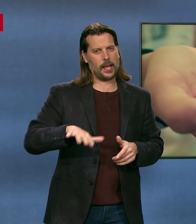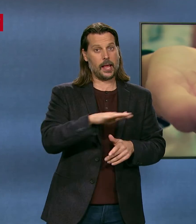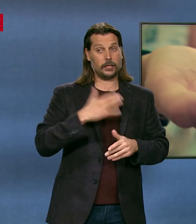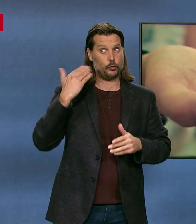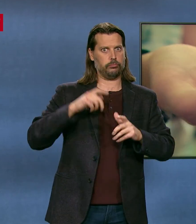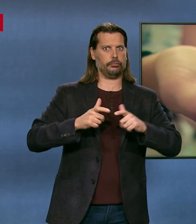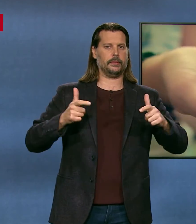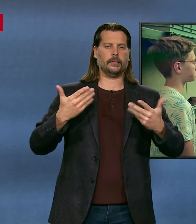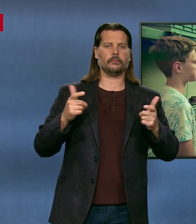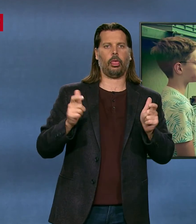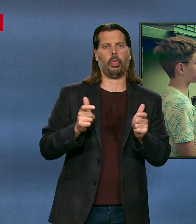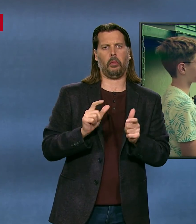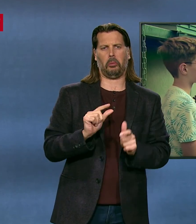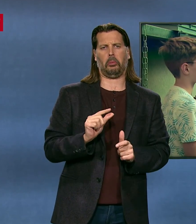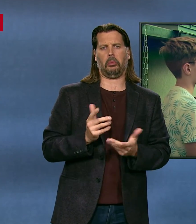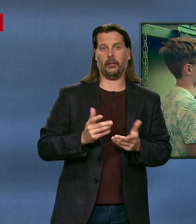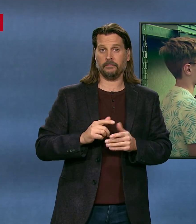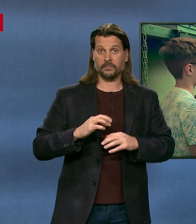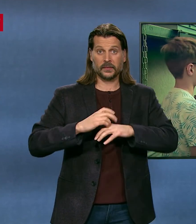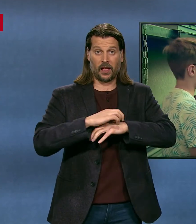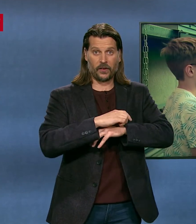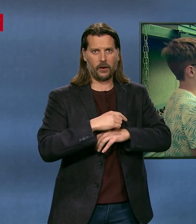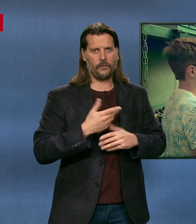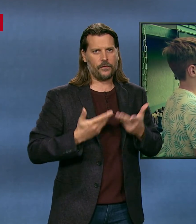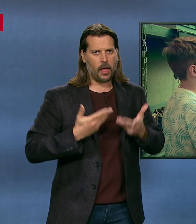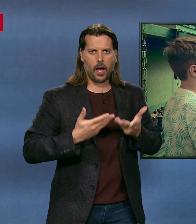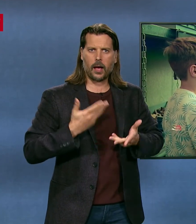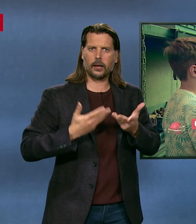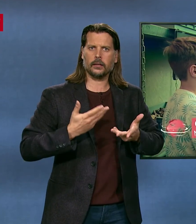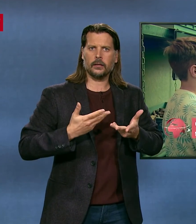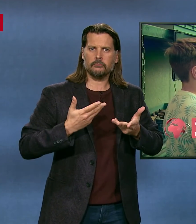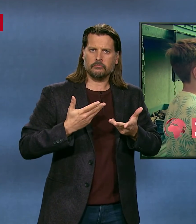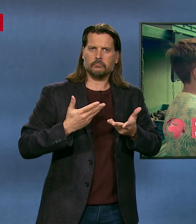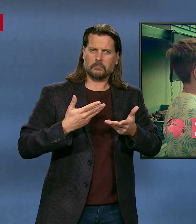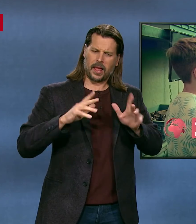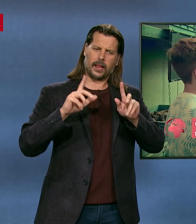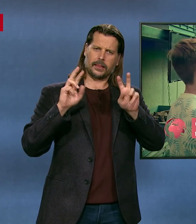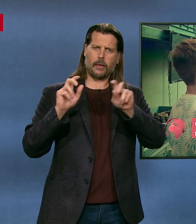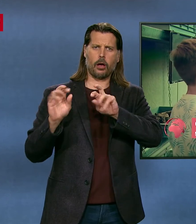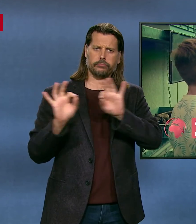Vielleicht muss man den Käfern mehr Platz geben. Vielleicht muss man sie öfter zur Schule bringen